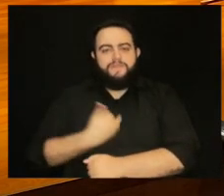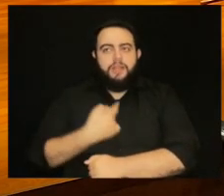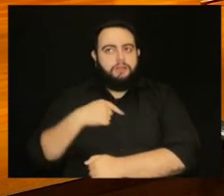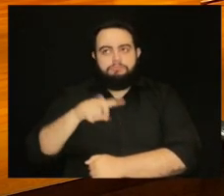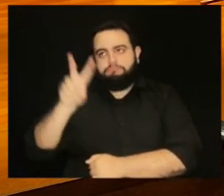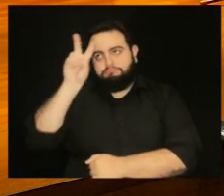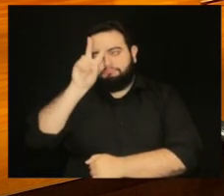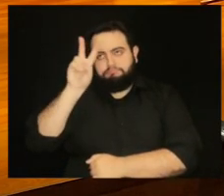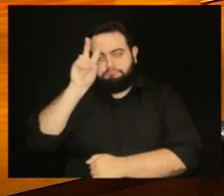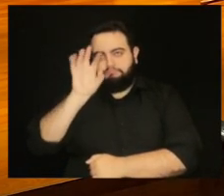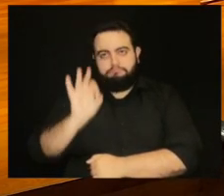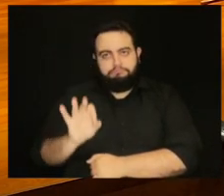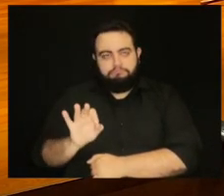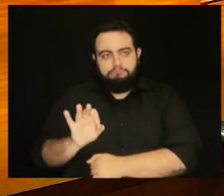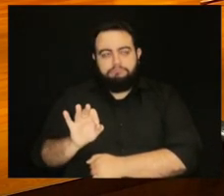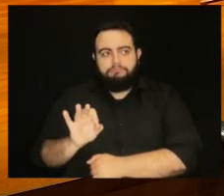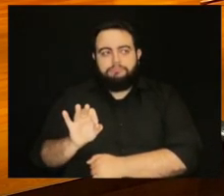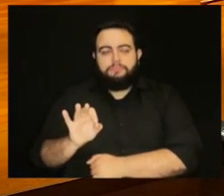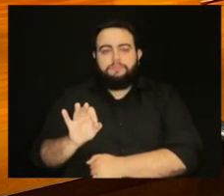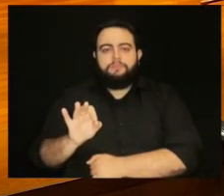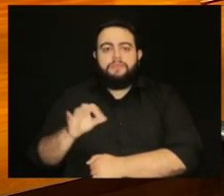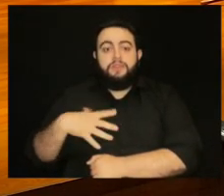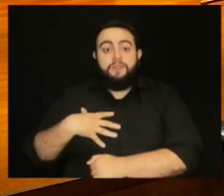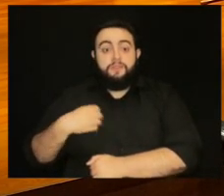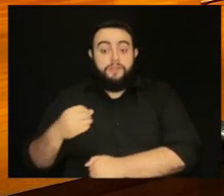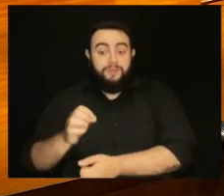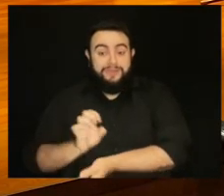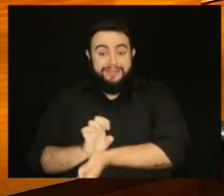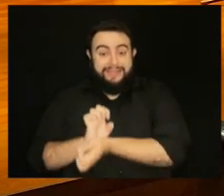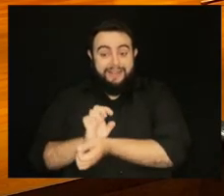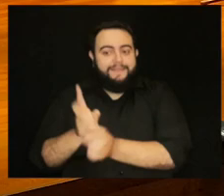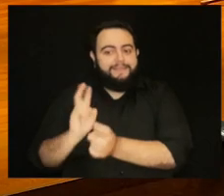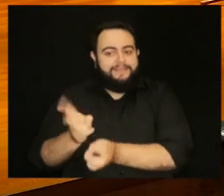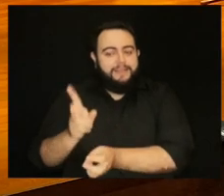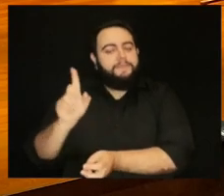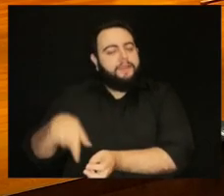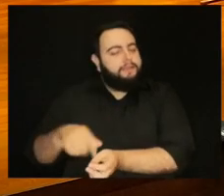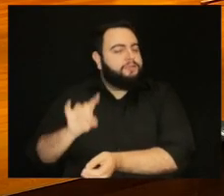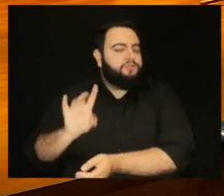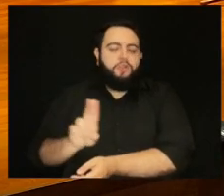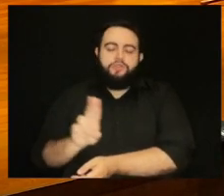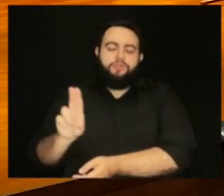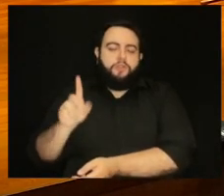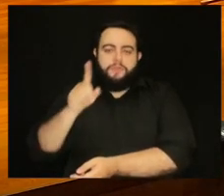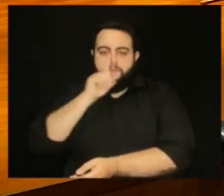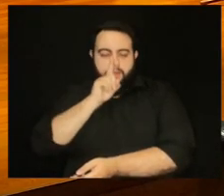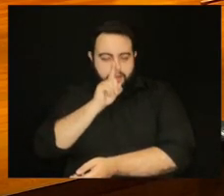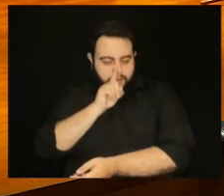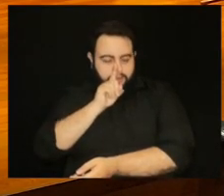que filhos de escravos sempre eram registrados só com o nome da mãe. Eu não sei, isso eu tenho